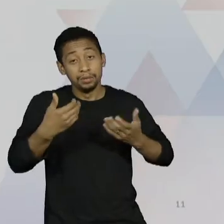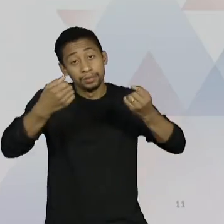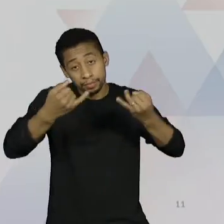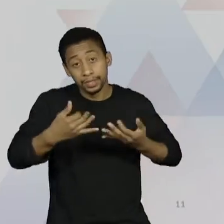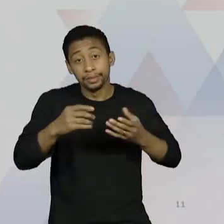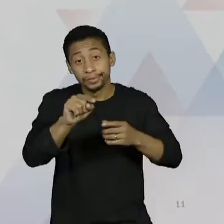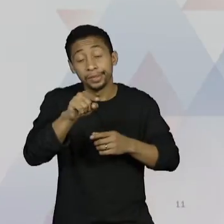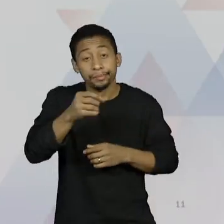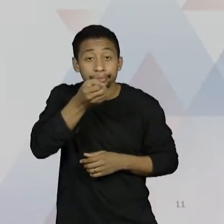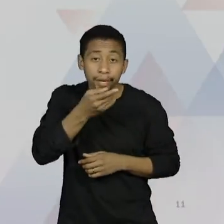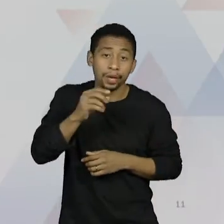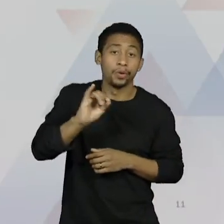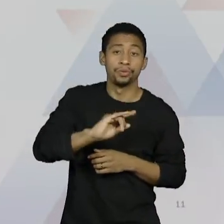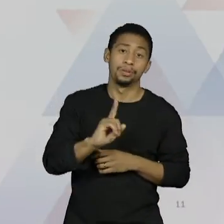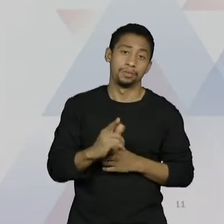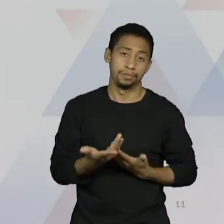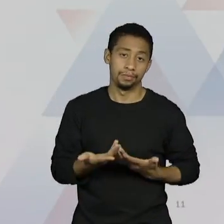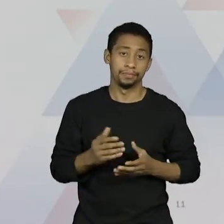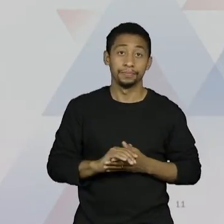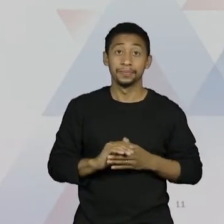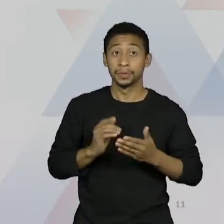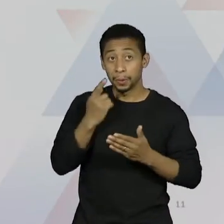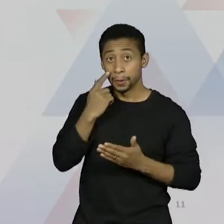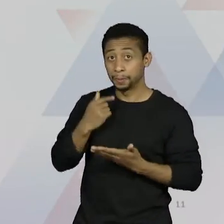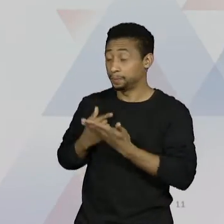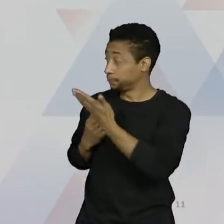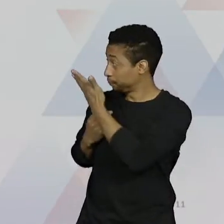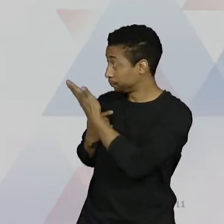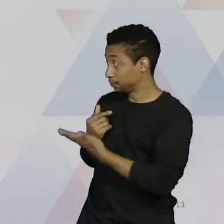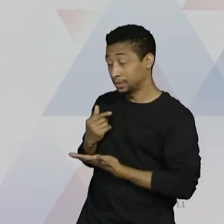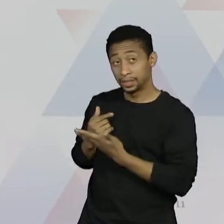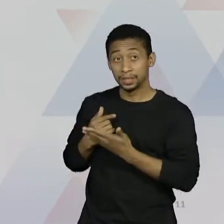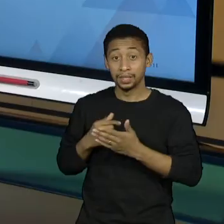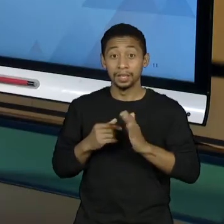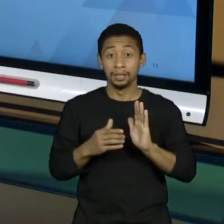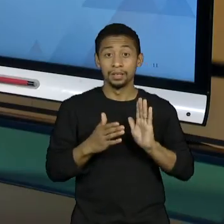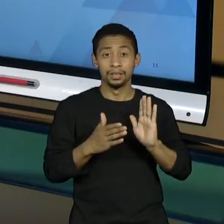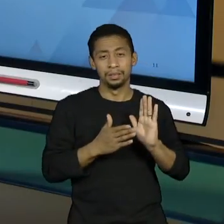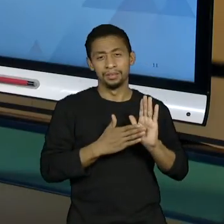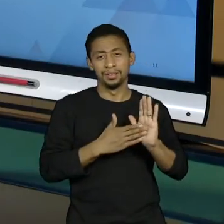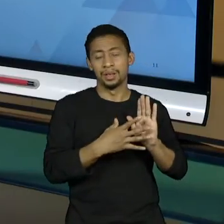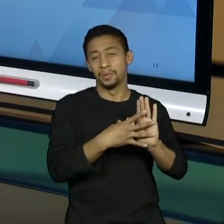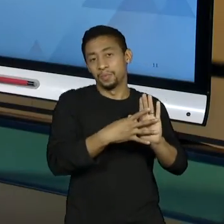"O PROTÓTIPO ATENDEU AOS OBJETIVOS?", LEMBRA-SE QUE VOCÊ PODIA FAZER UM PROTÓTIPO MAIS DISTANTE